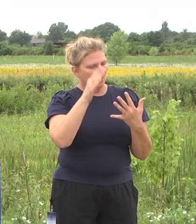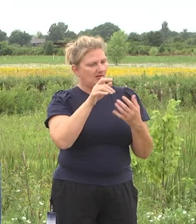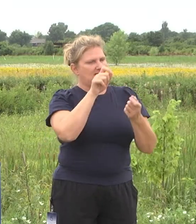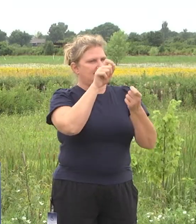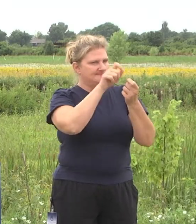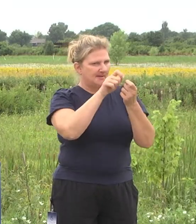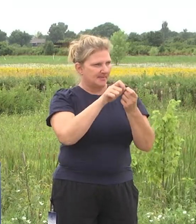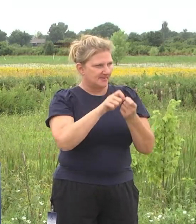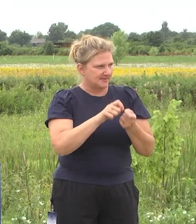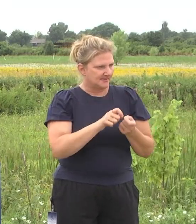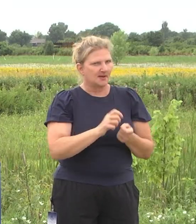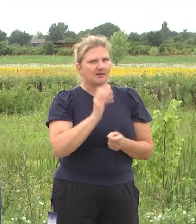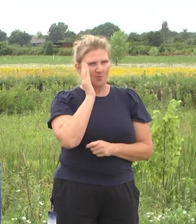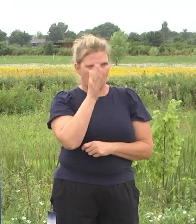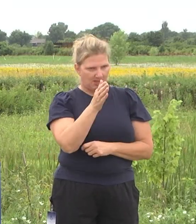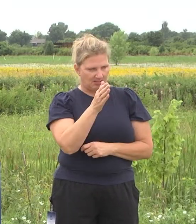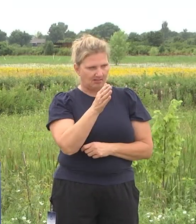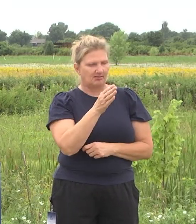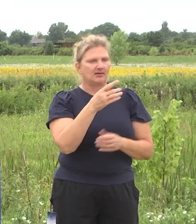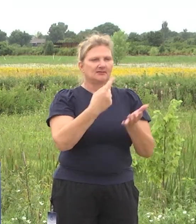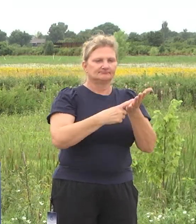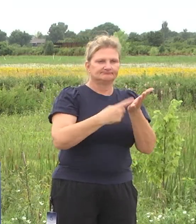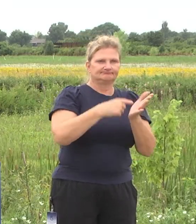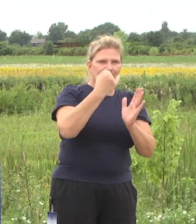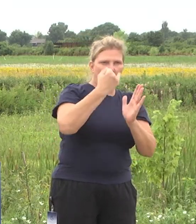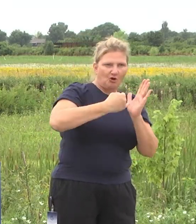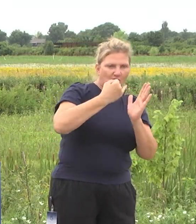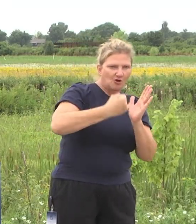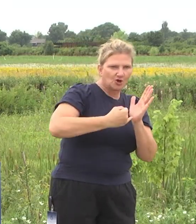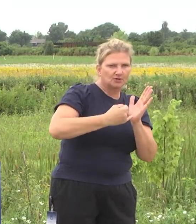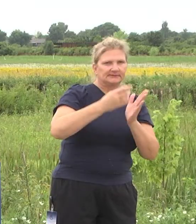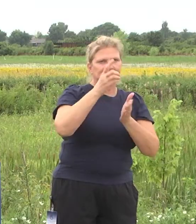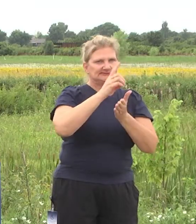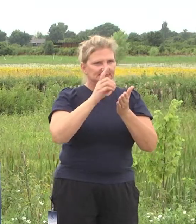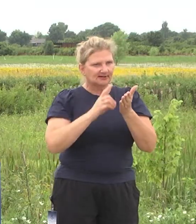del proyecto, incluyendo el arte y parte del diseño. Quiero agradecerles a todos